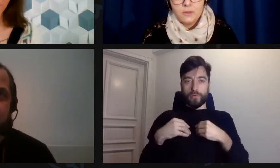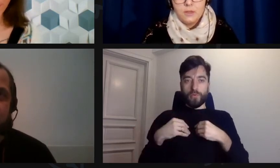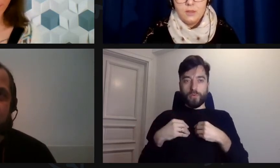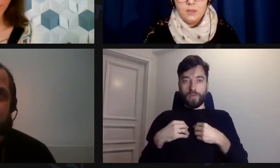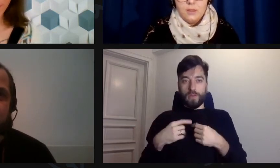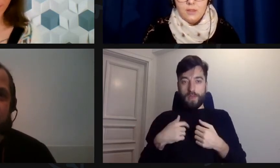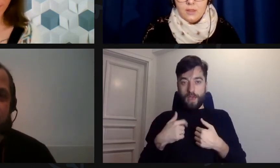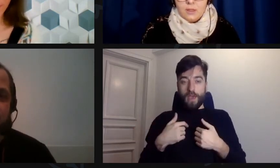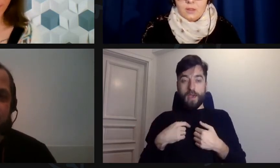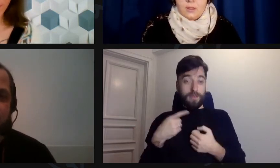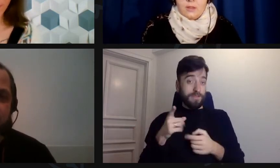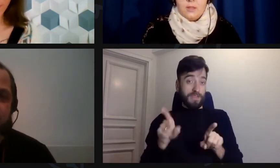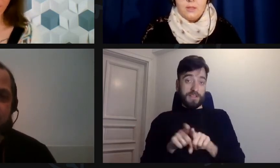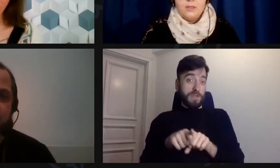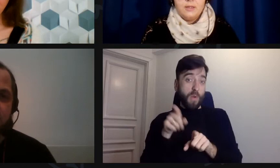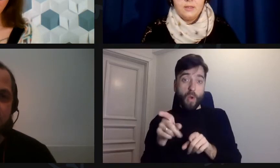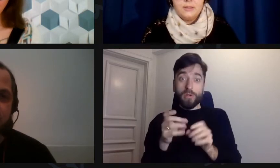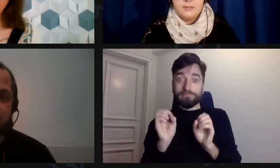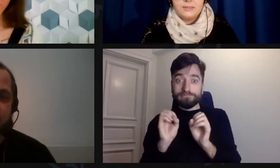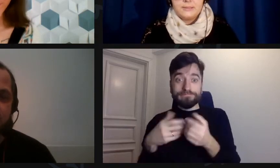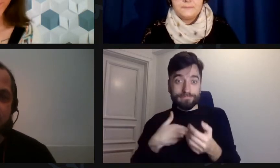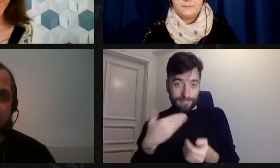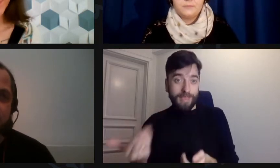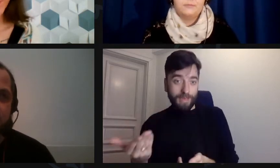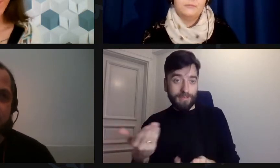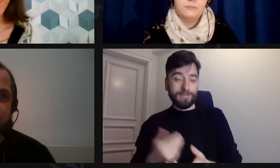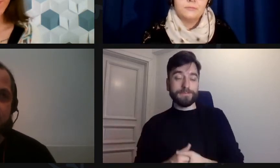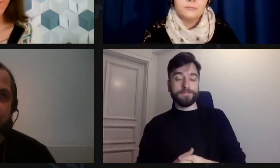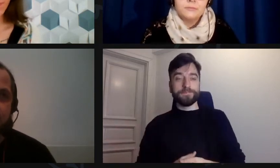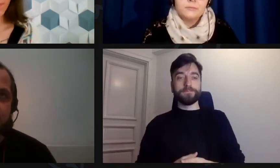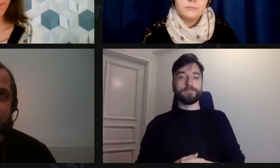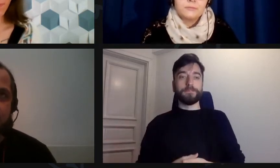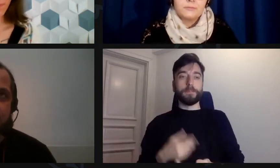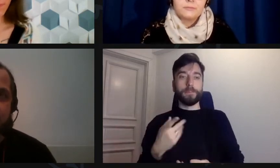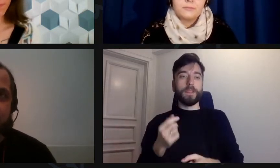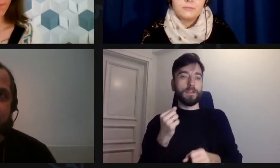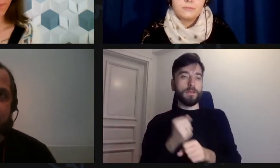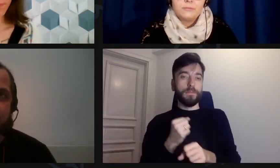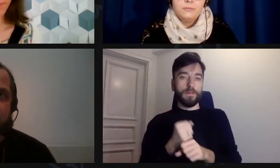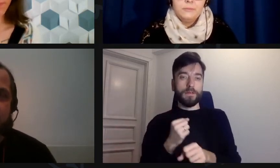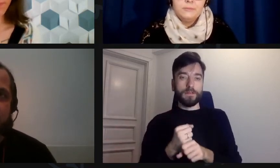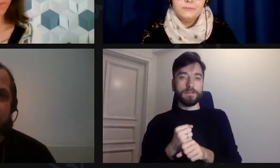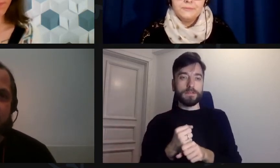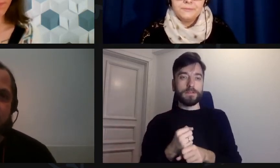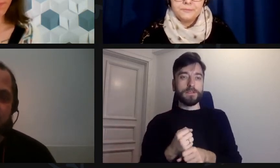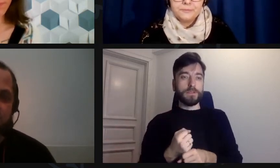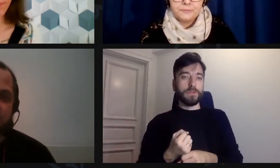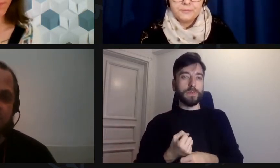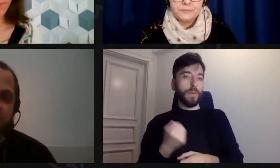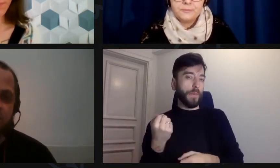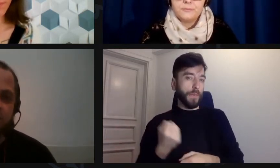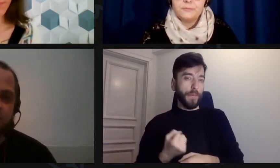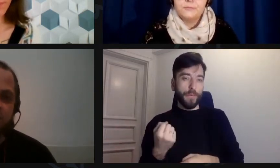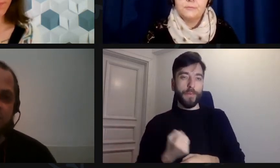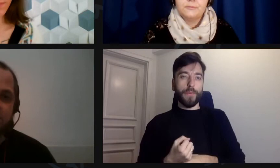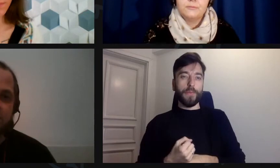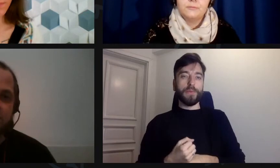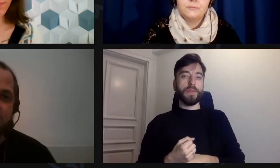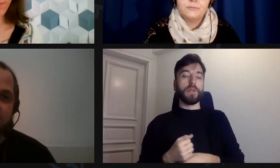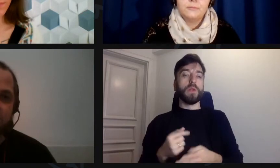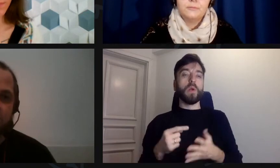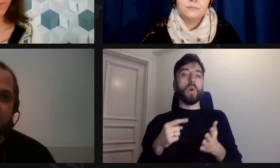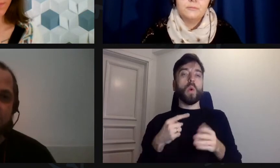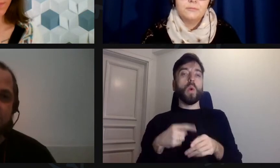To kumulacja ciężkiej pracy, która się intensyfikuje w ostatni dzień.